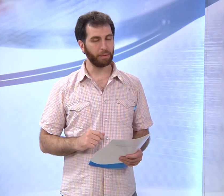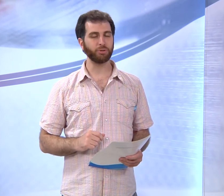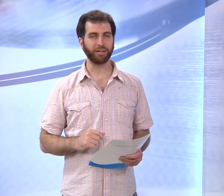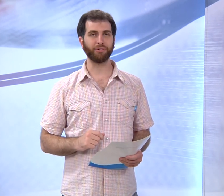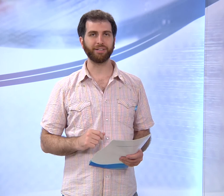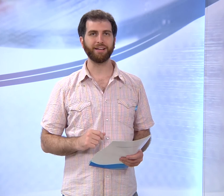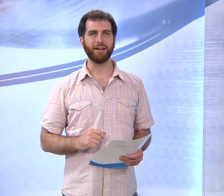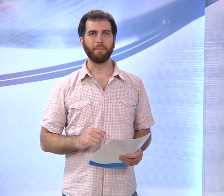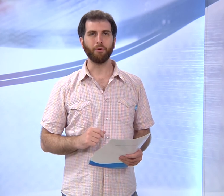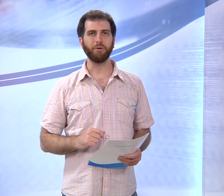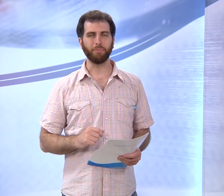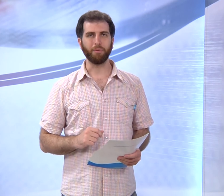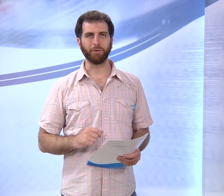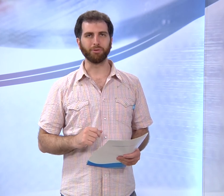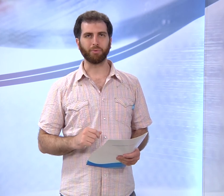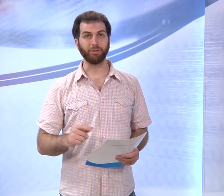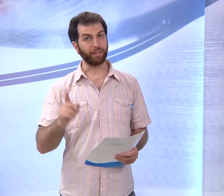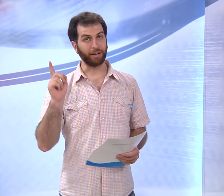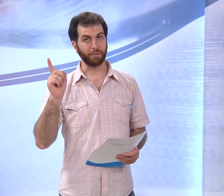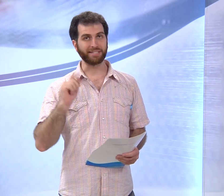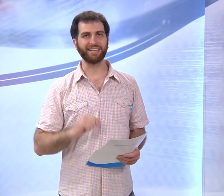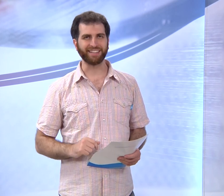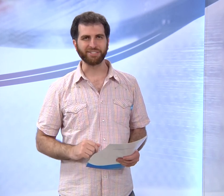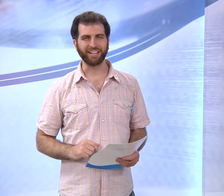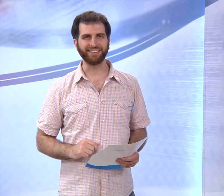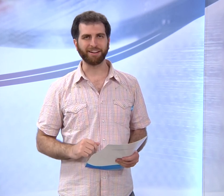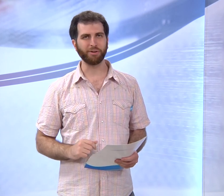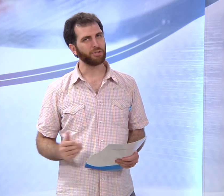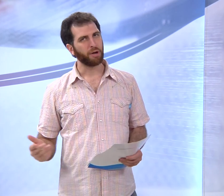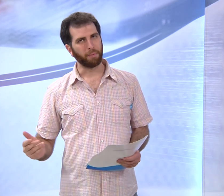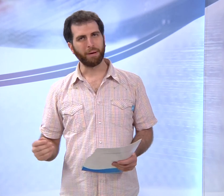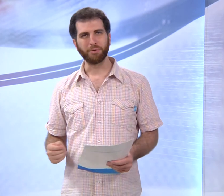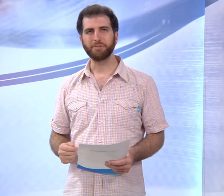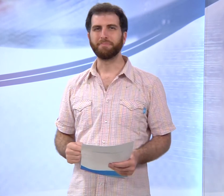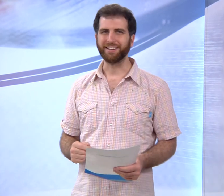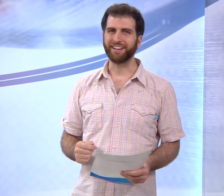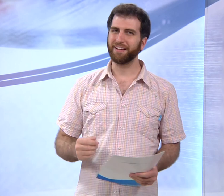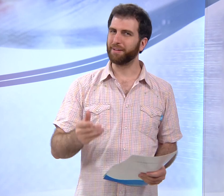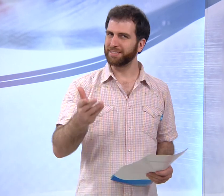nos volveremos a encontrar muy muy pronto, desde la Universidad Nacional de Entre Ríos, volvamos para traerles más Propuestas...